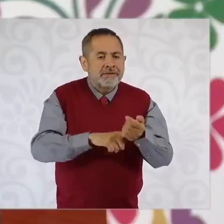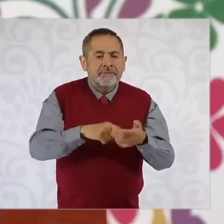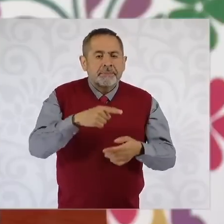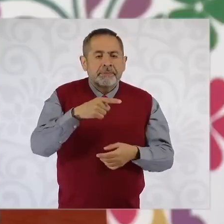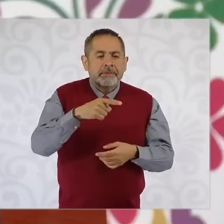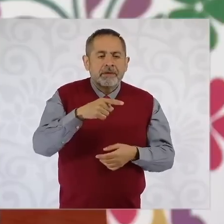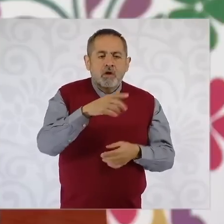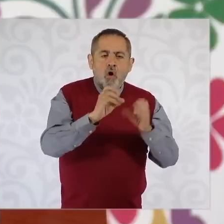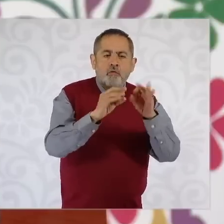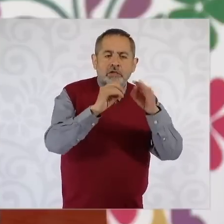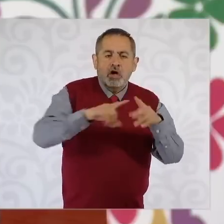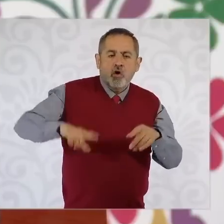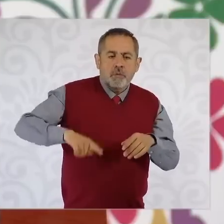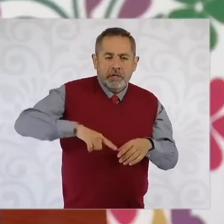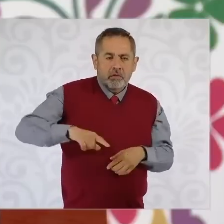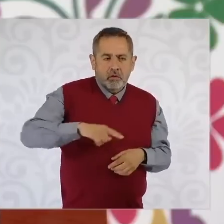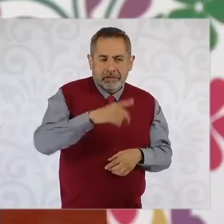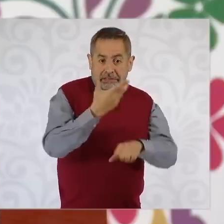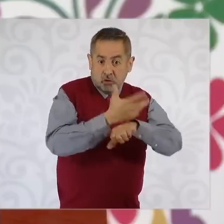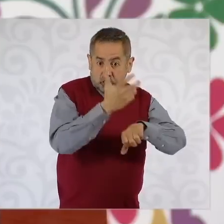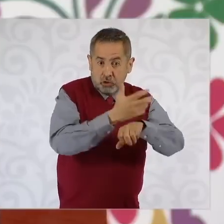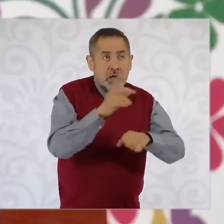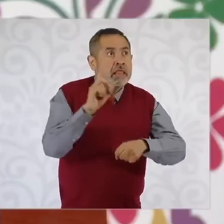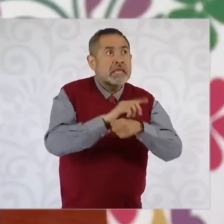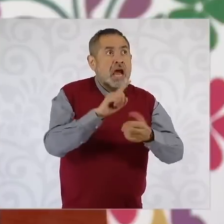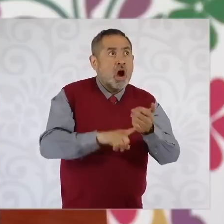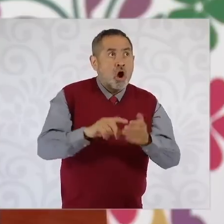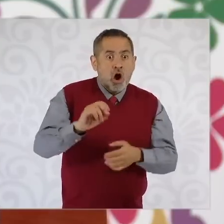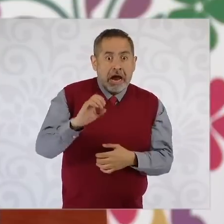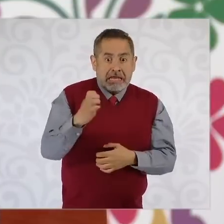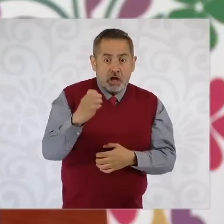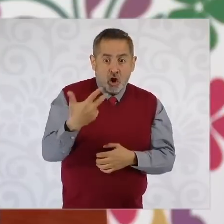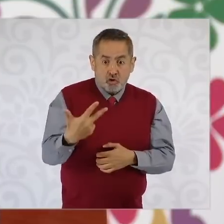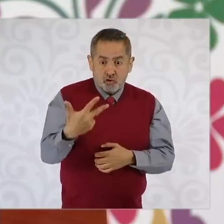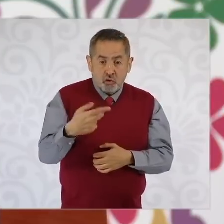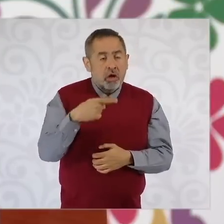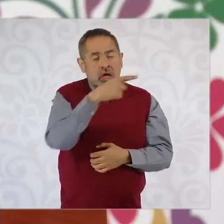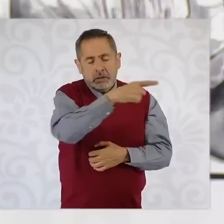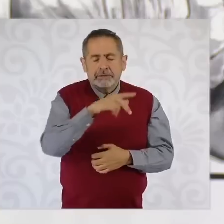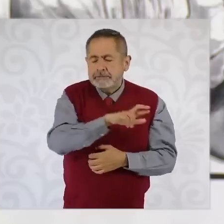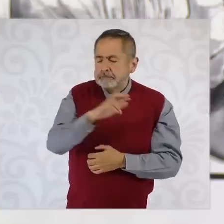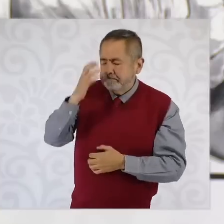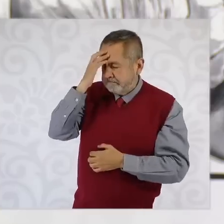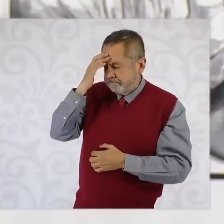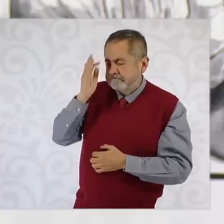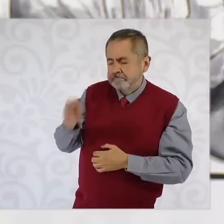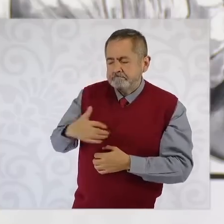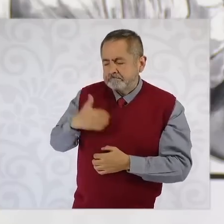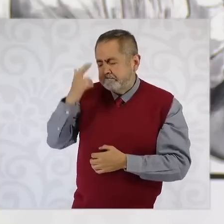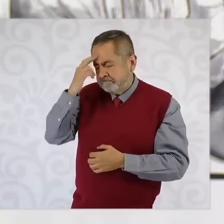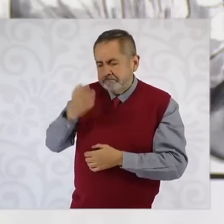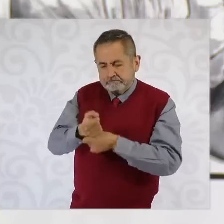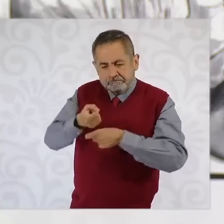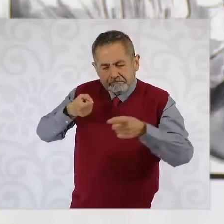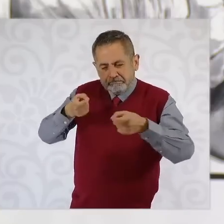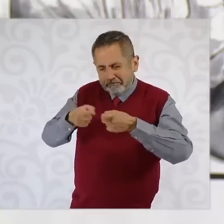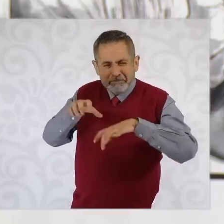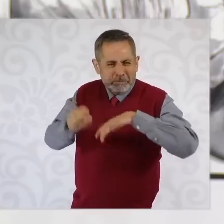mal no recuerdo el 8 de enero que reconoce que en efecto las armas incautadas a grupos criminales